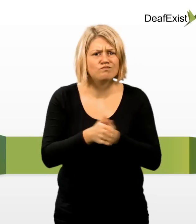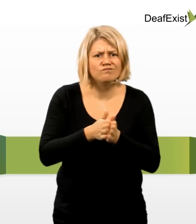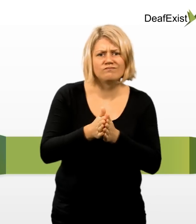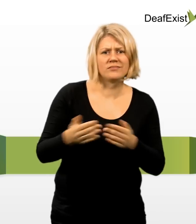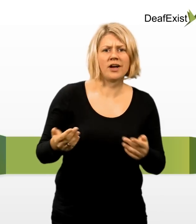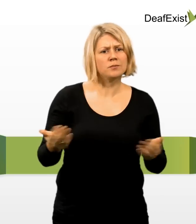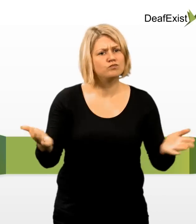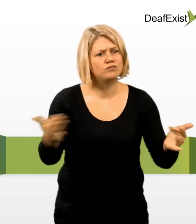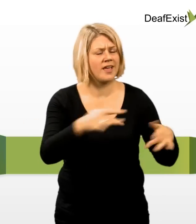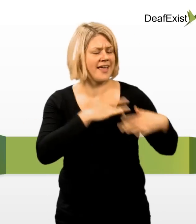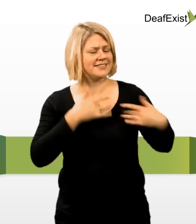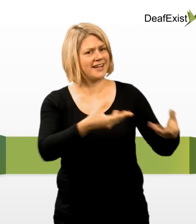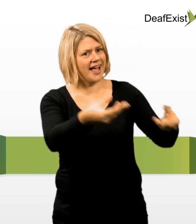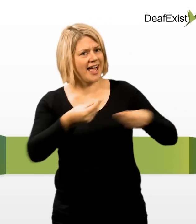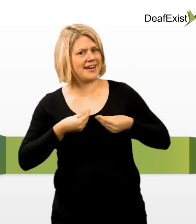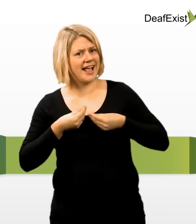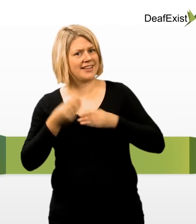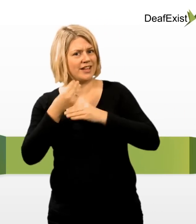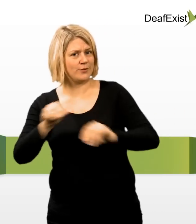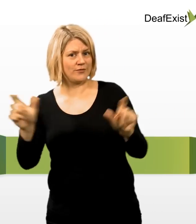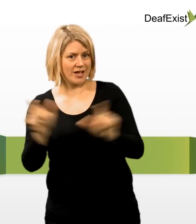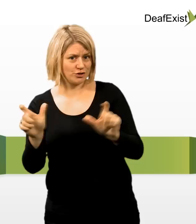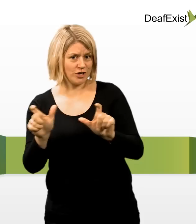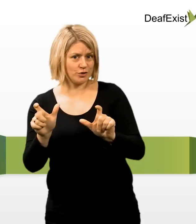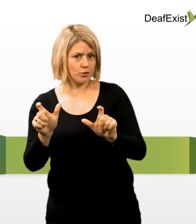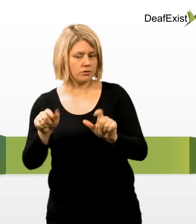motiviert sind herzlich zu einer Informationsveranstaltung einladen.